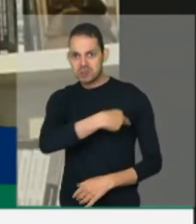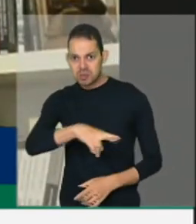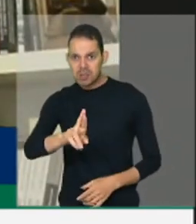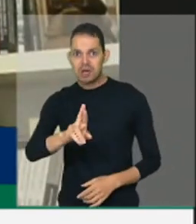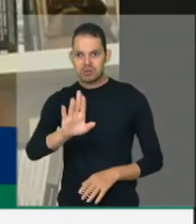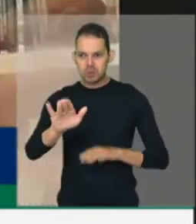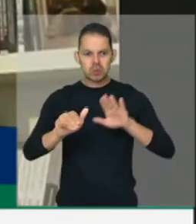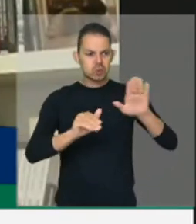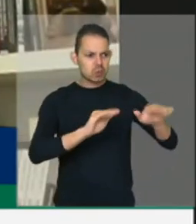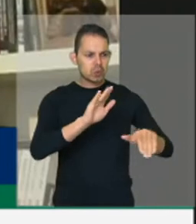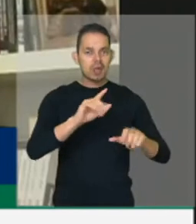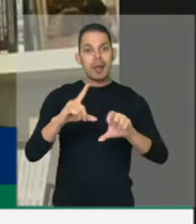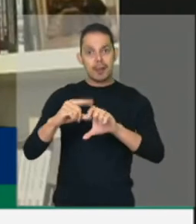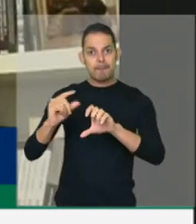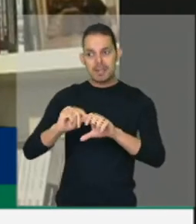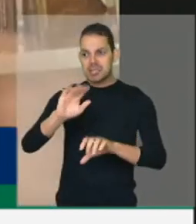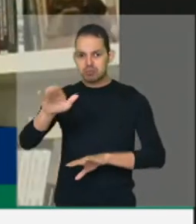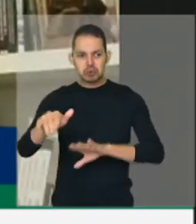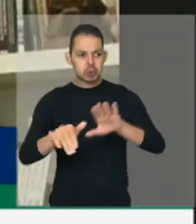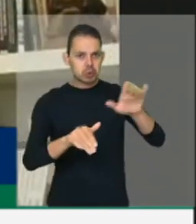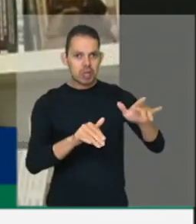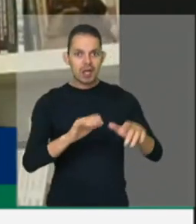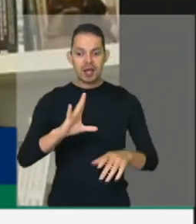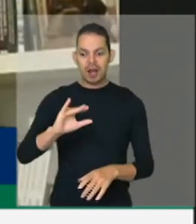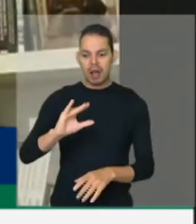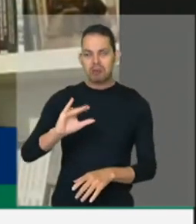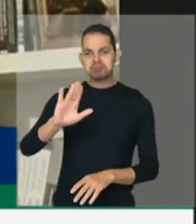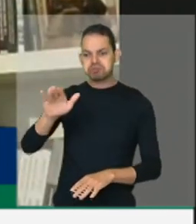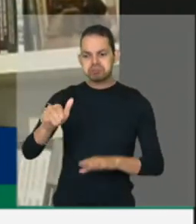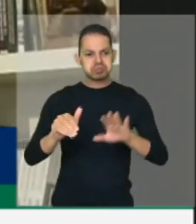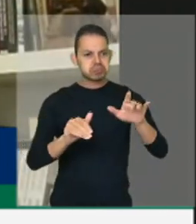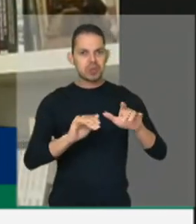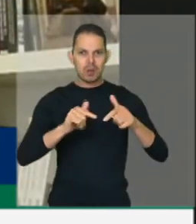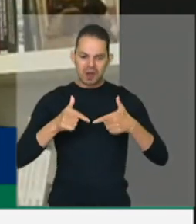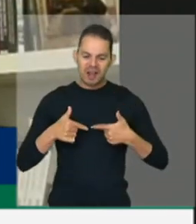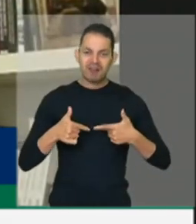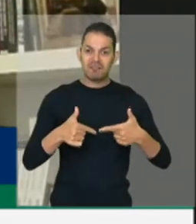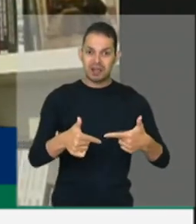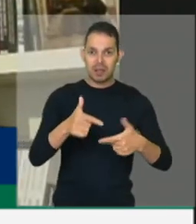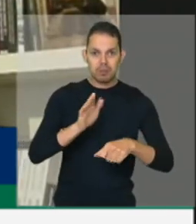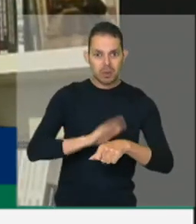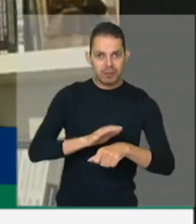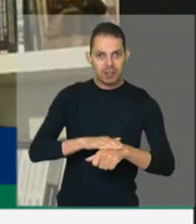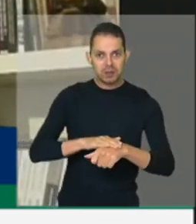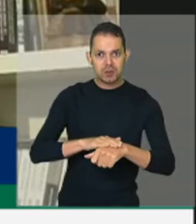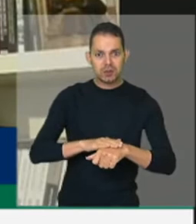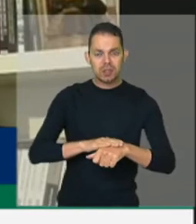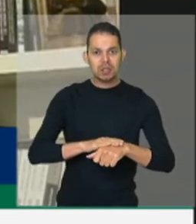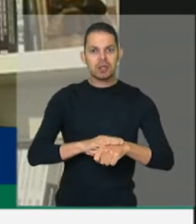A CIÊNCIA... PARA ENFRENTARMOS ESSE MOMENTO PARA CRIARMOS CONDIÇÕES DE ENFRENTAR ESSE MOMENTO? NÃ